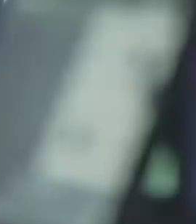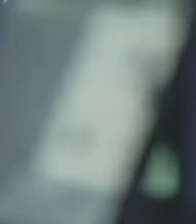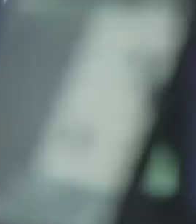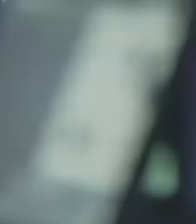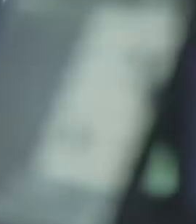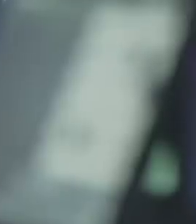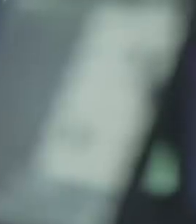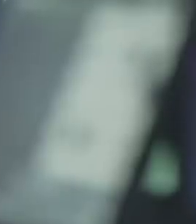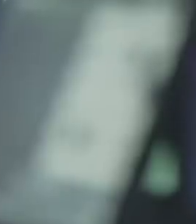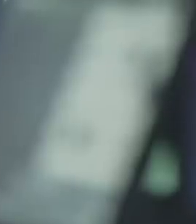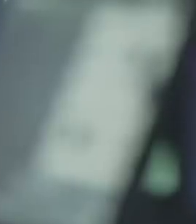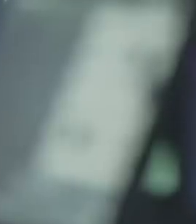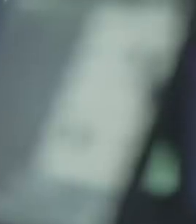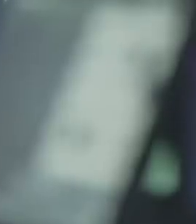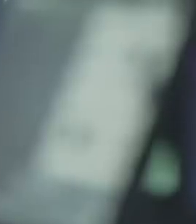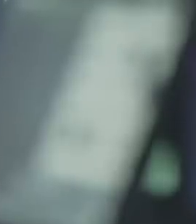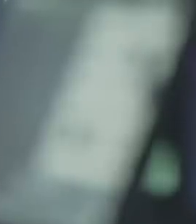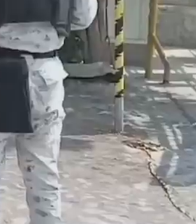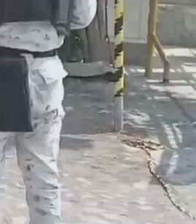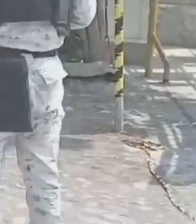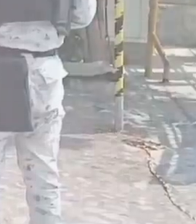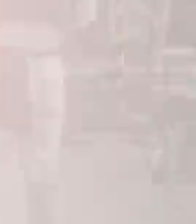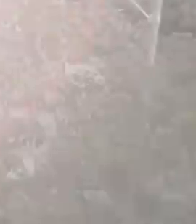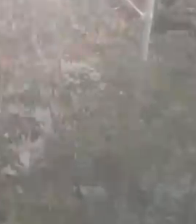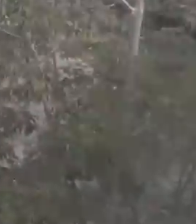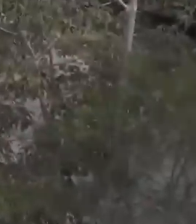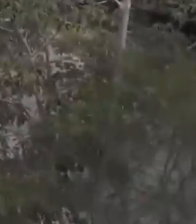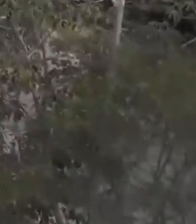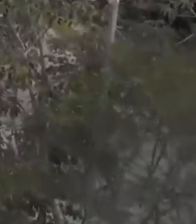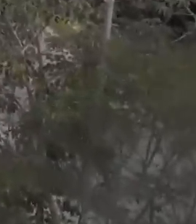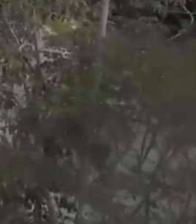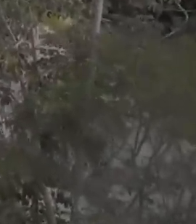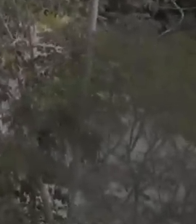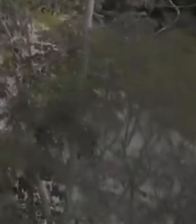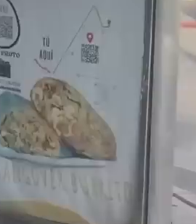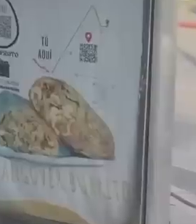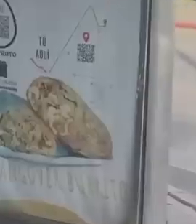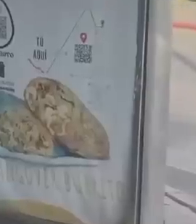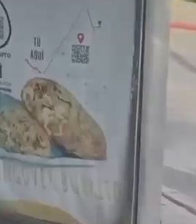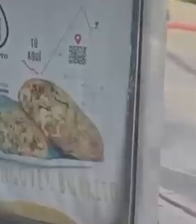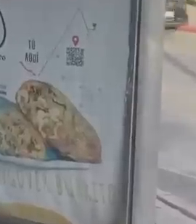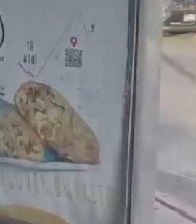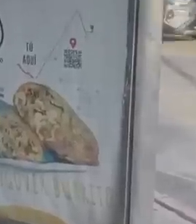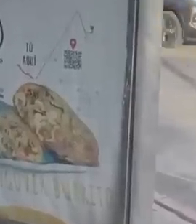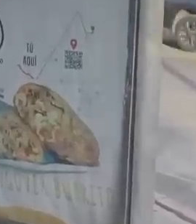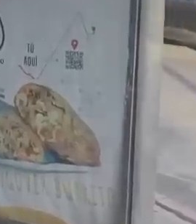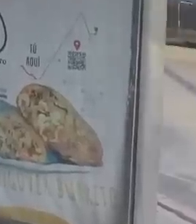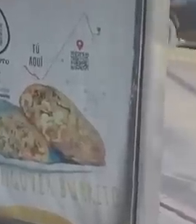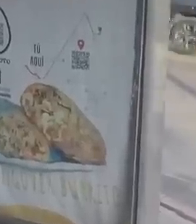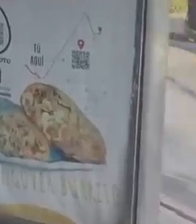nuevos métodos para tener un control total y conseguir la paz por todos los rincones del